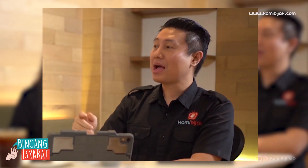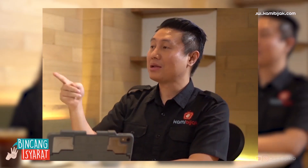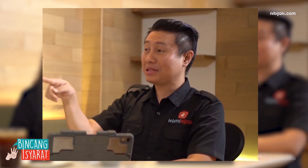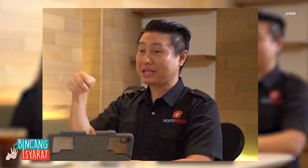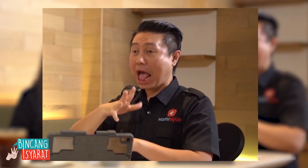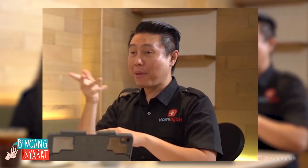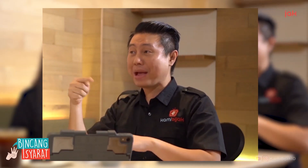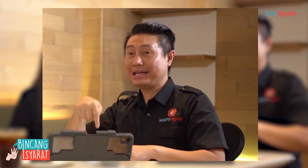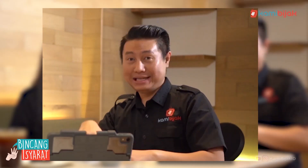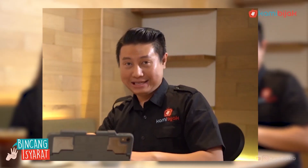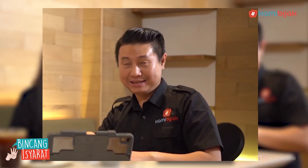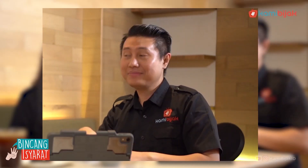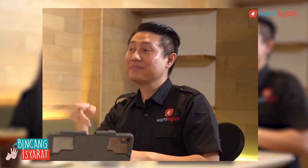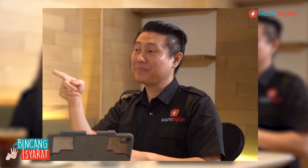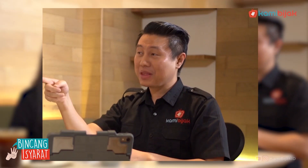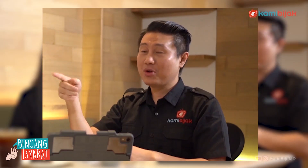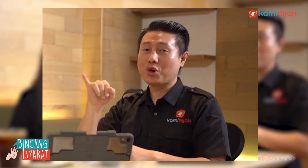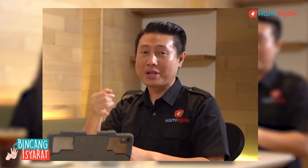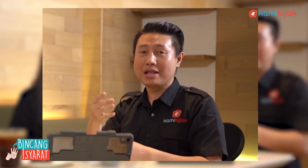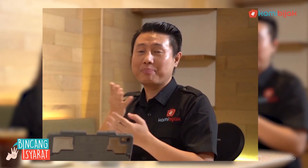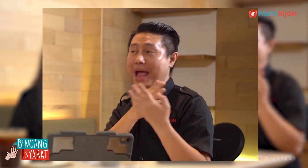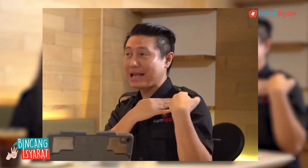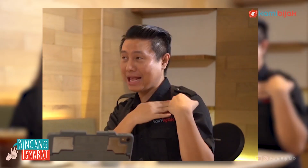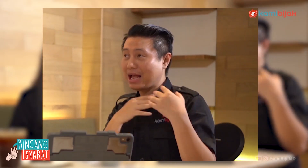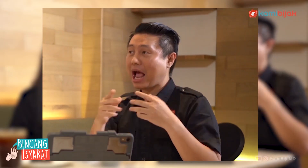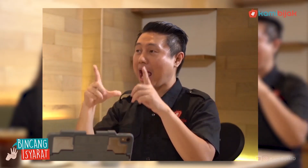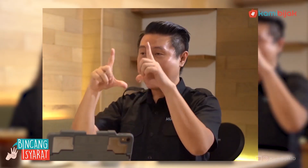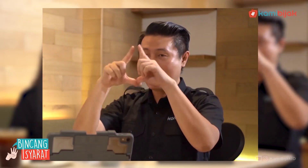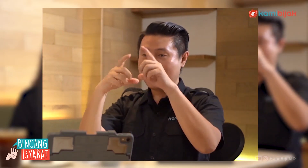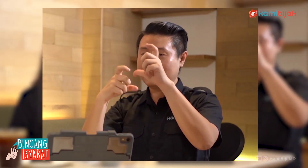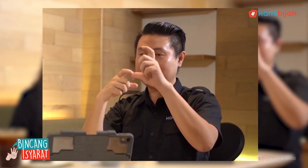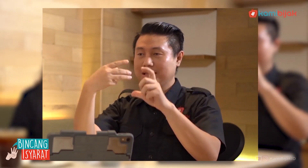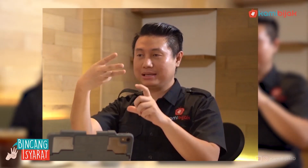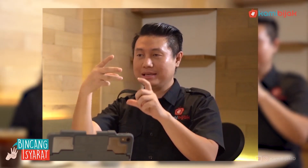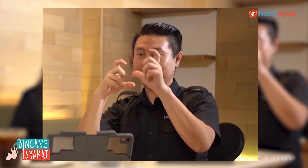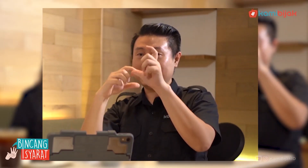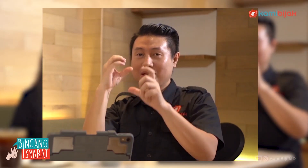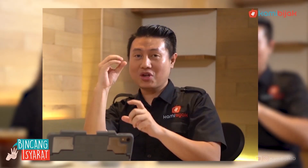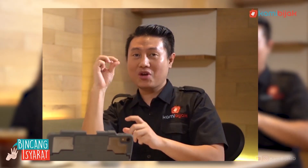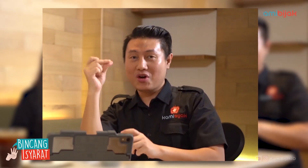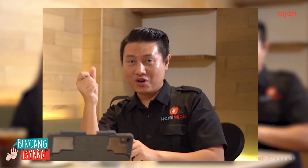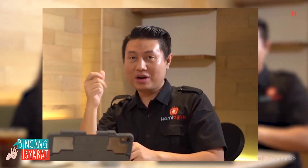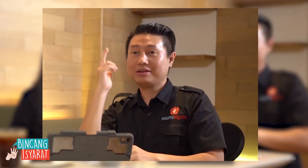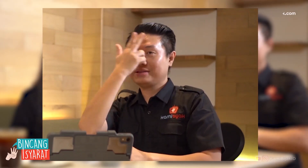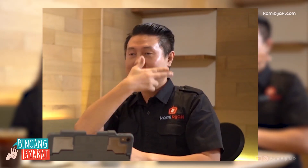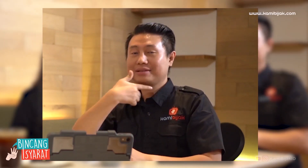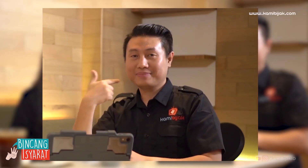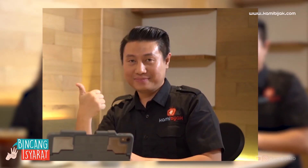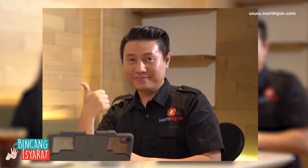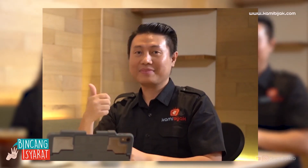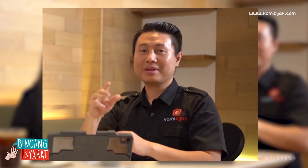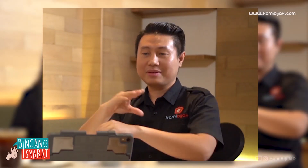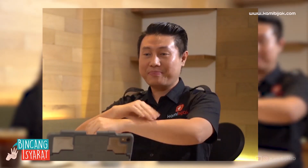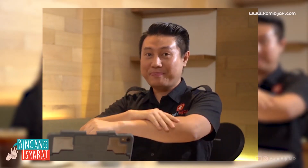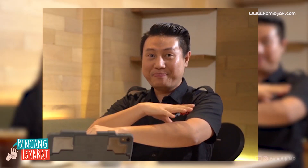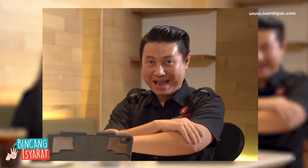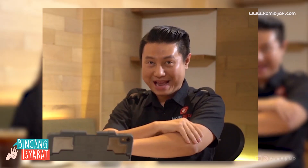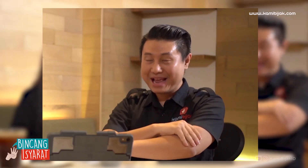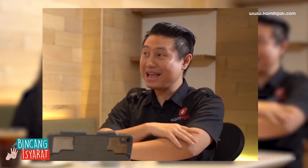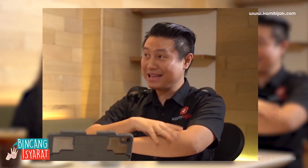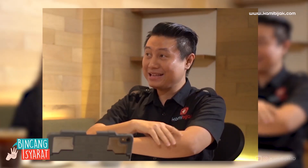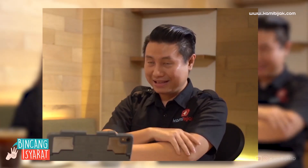Belum lama ini, Junita sebagai asesor kecantikan dan SPA.